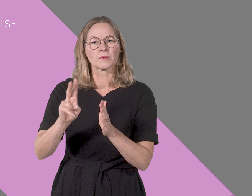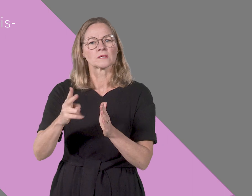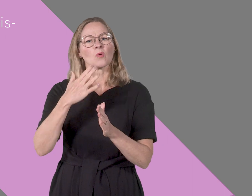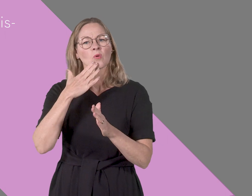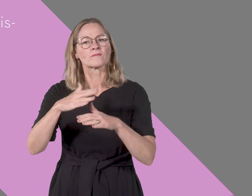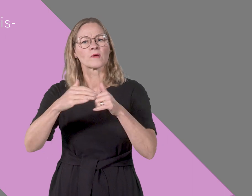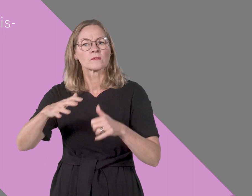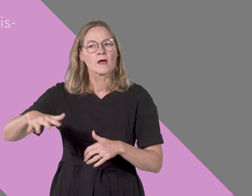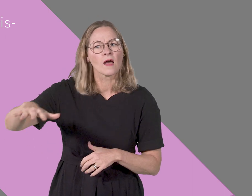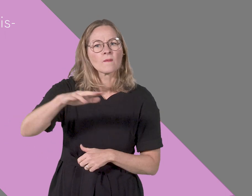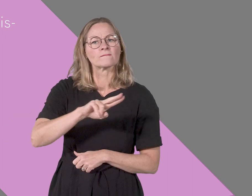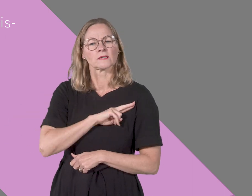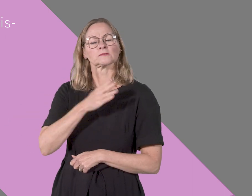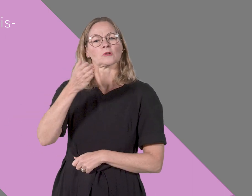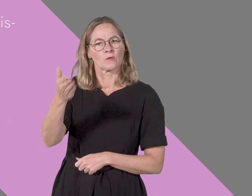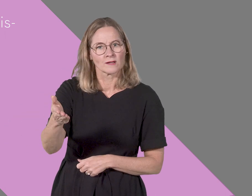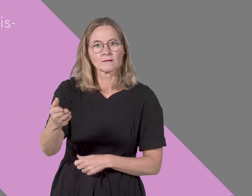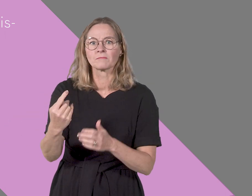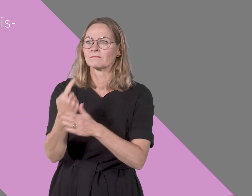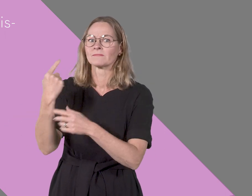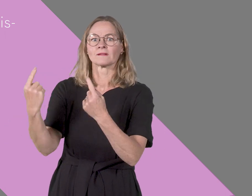nimenomaan hyvinvointialueiden vastuulle tilanteissa, -